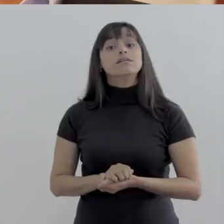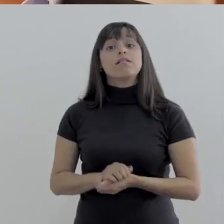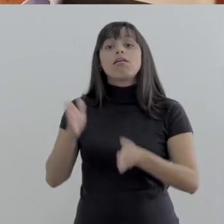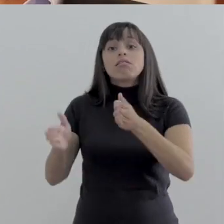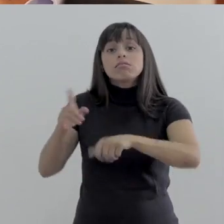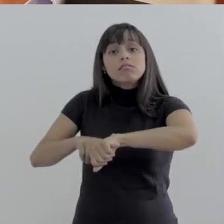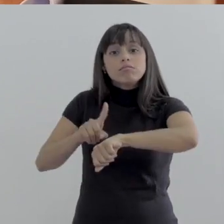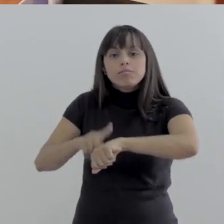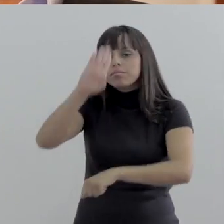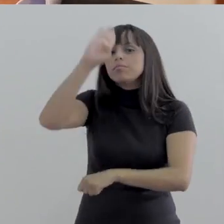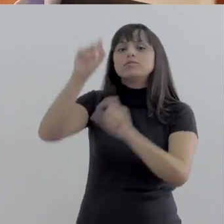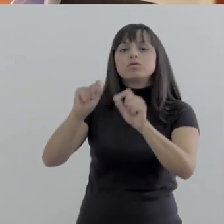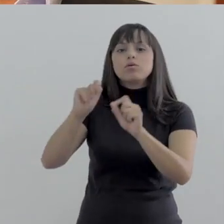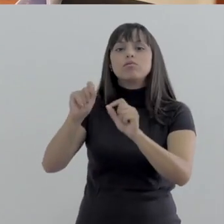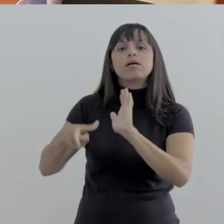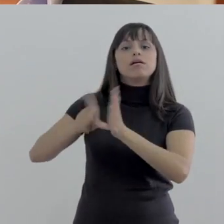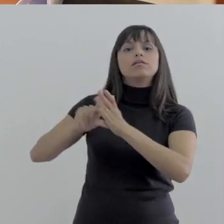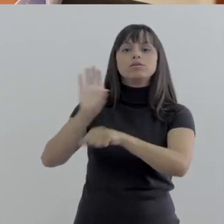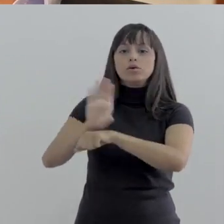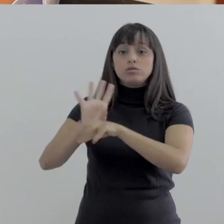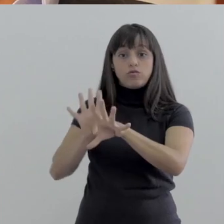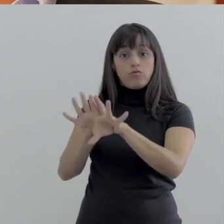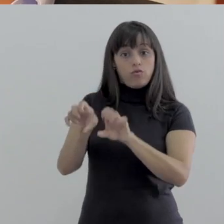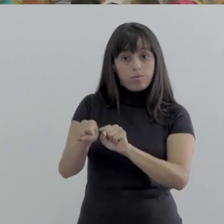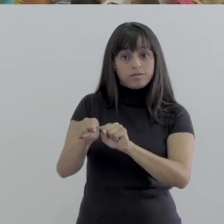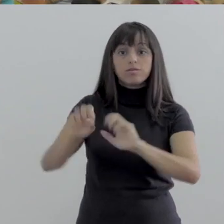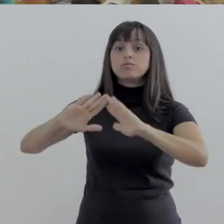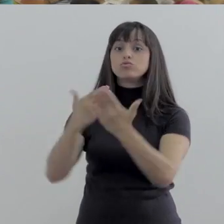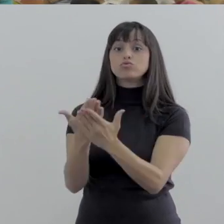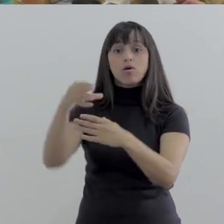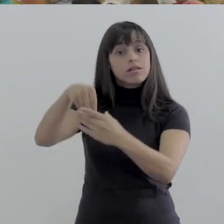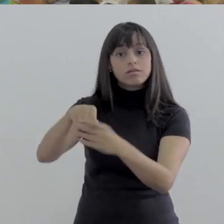A principal etapa do projeto foi um curso de formação voltado à comunidade escolar